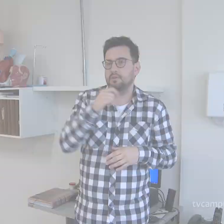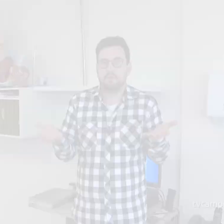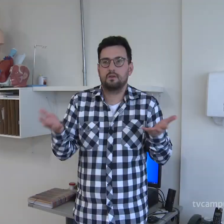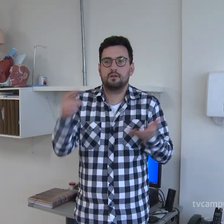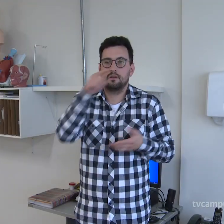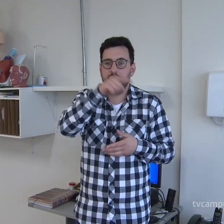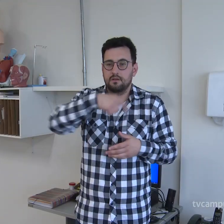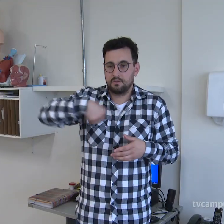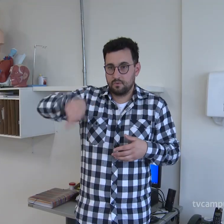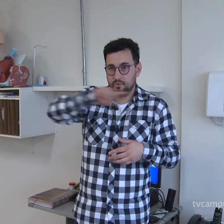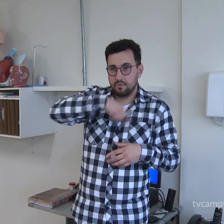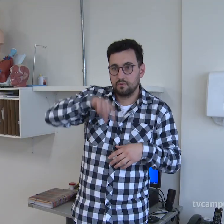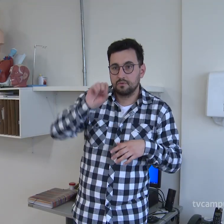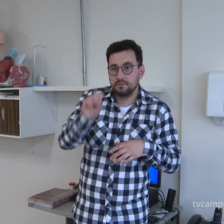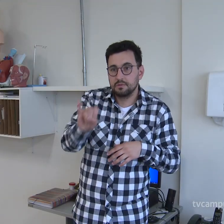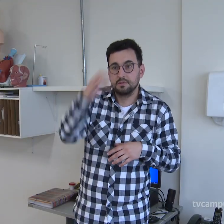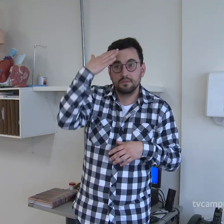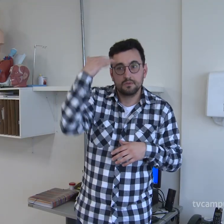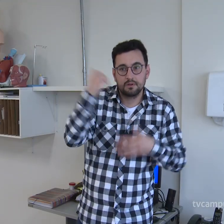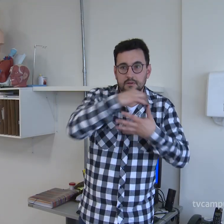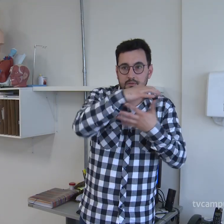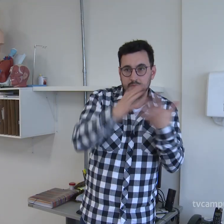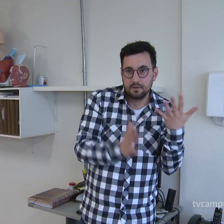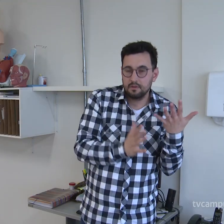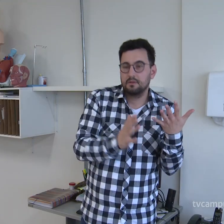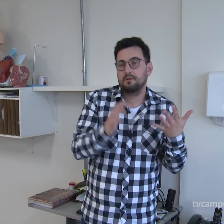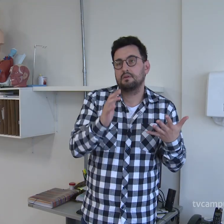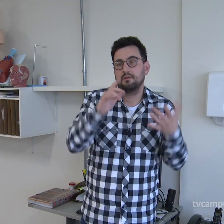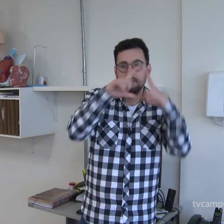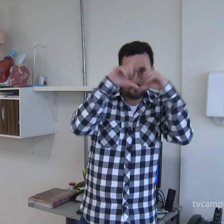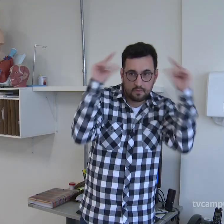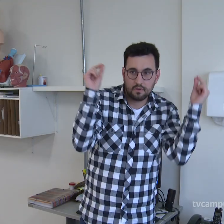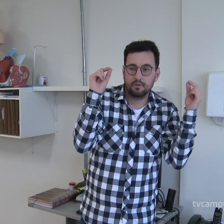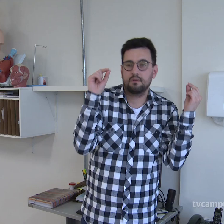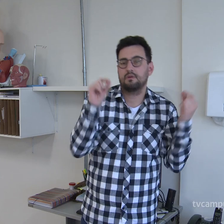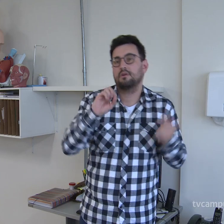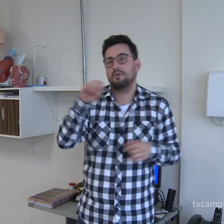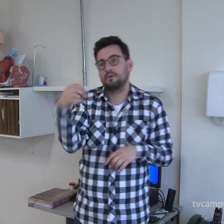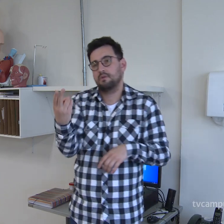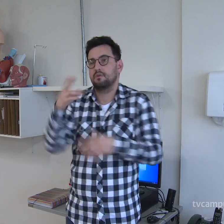Se, por exemplo, tiver um enfermeiro, técnico em enfermagem,